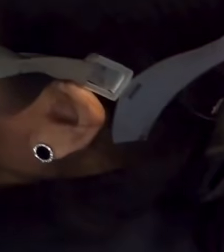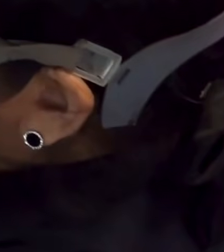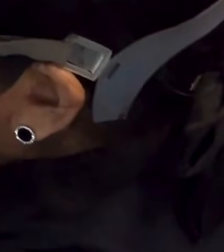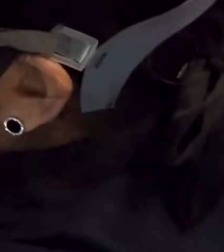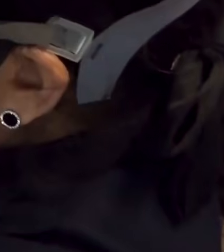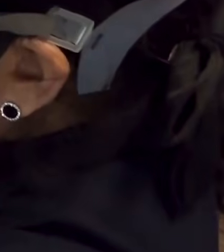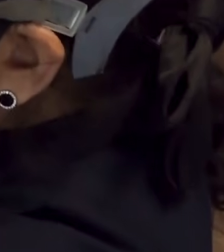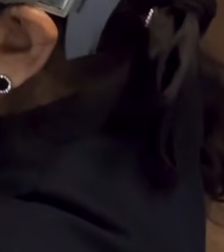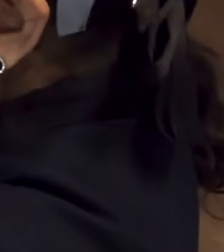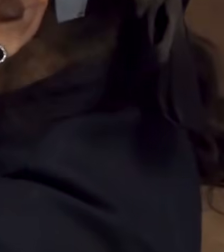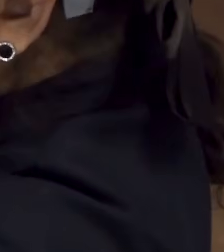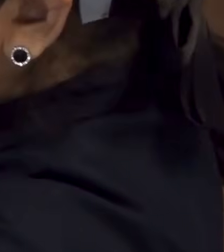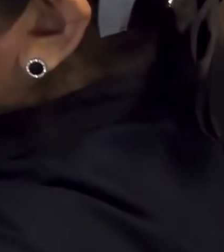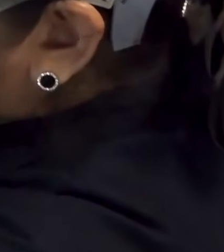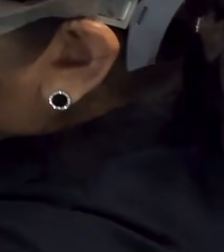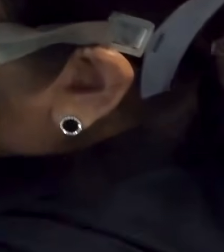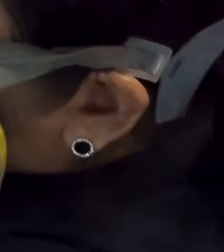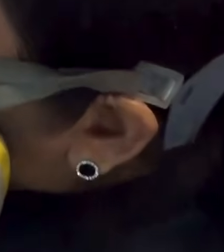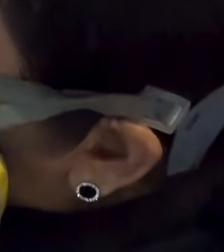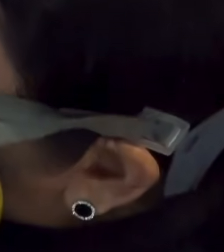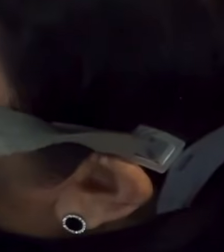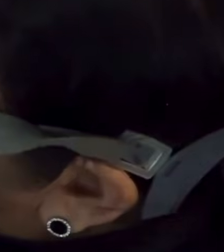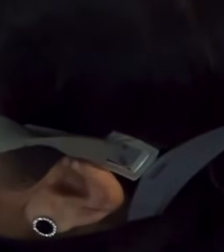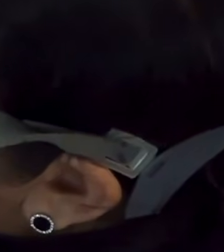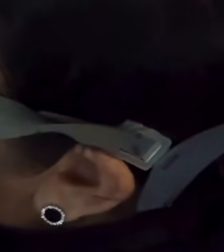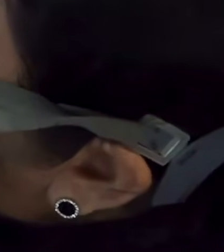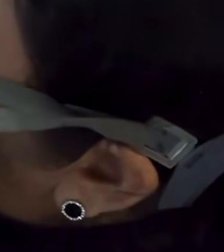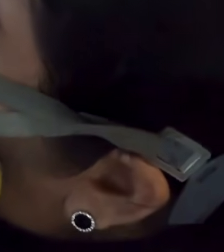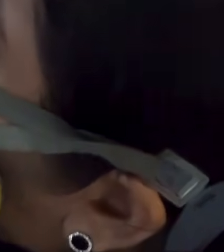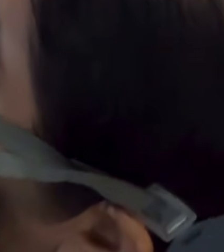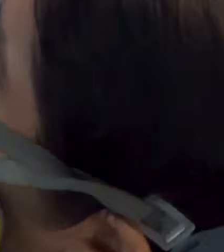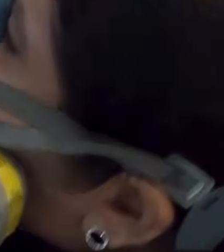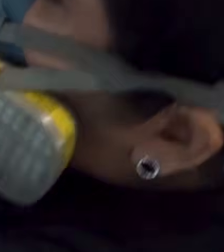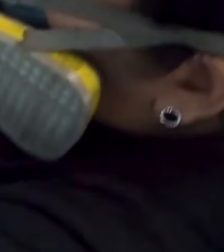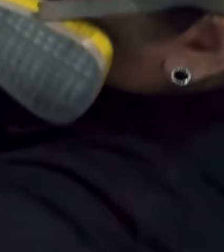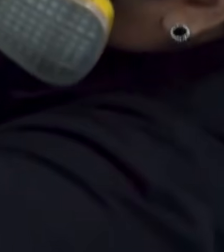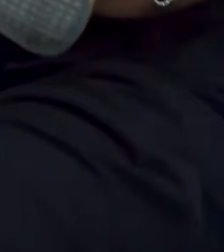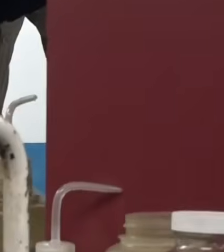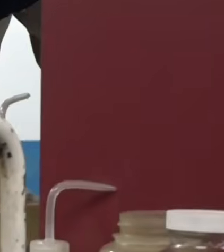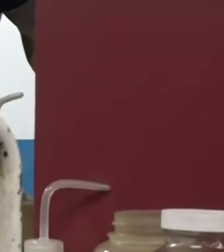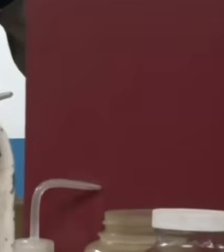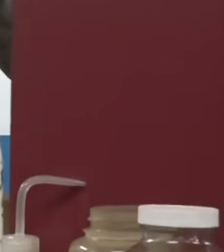petrolera resolviera un problema con la sal en el crudo lo que había afectado la producción